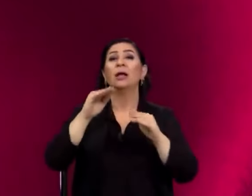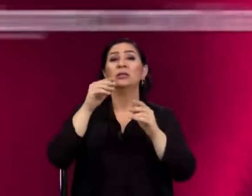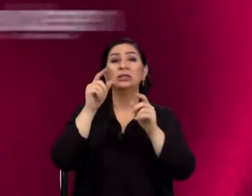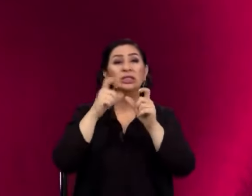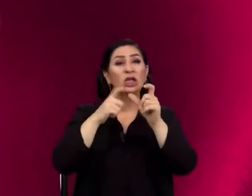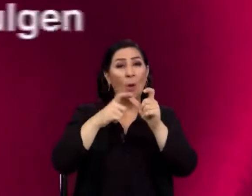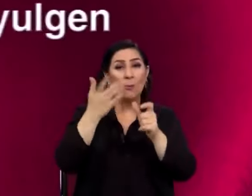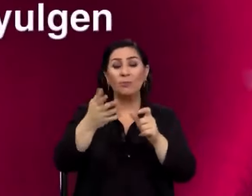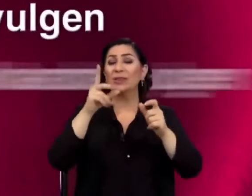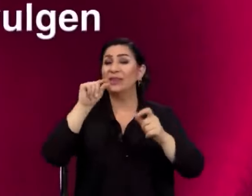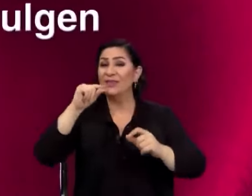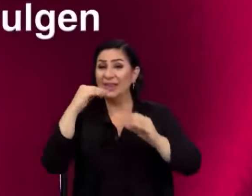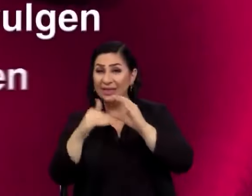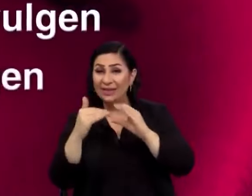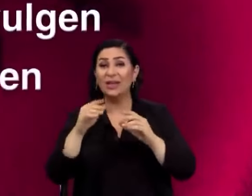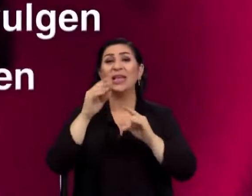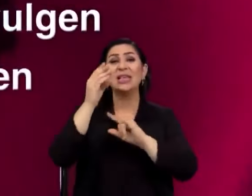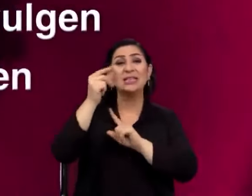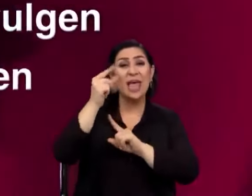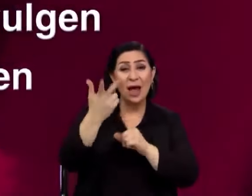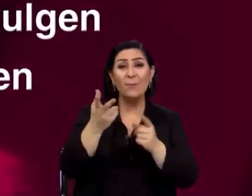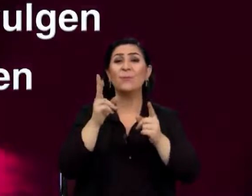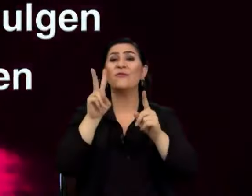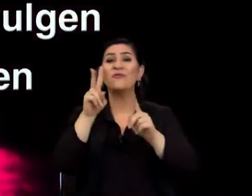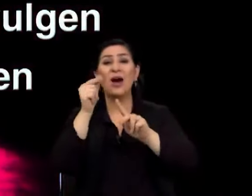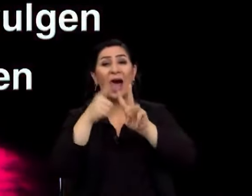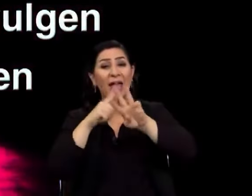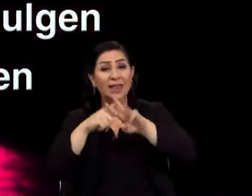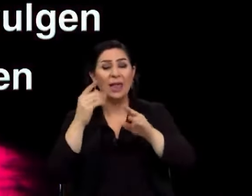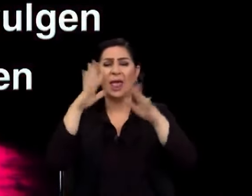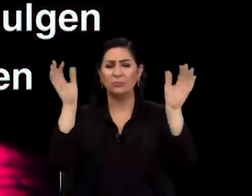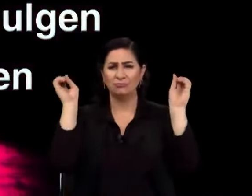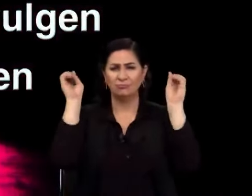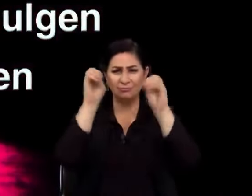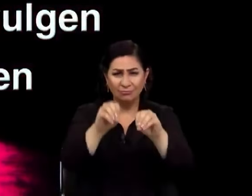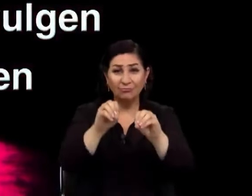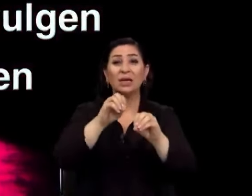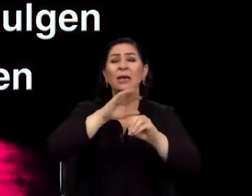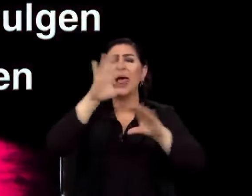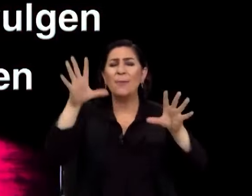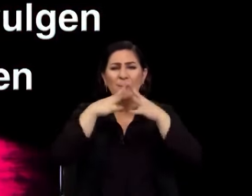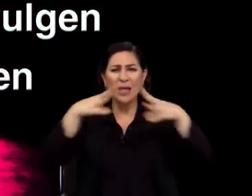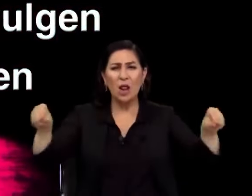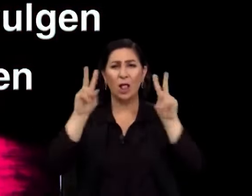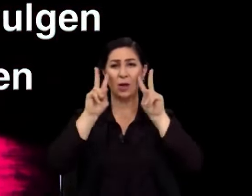Instagram'a ya da v' yükleyin kadın yürüyüşünü dadada milyonlarla paylaşın